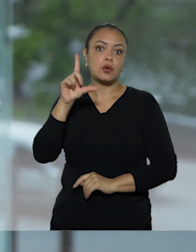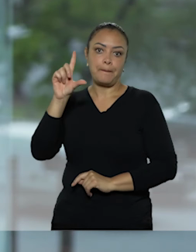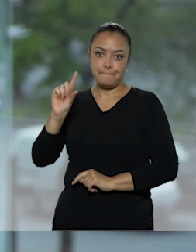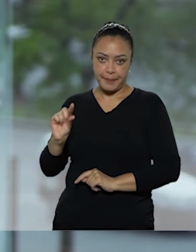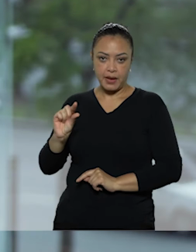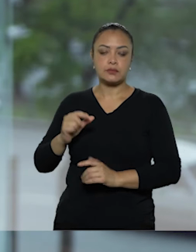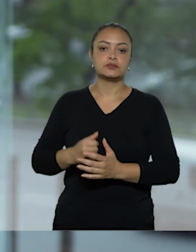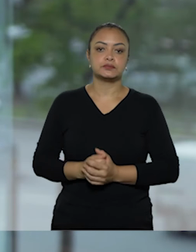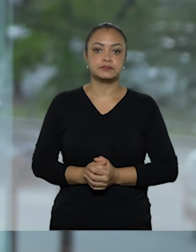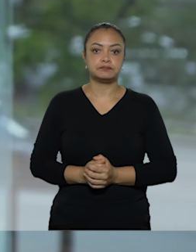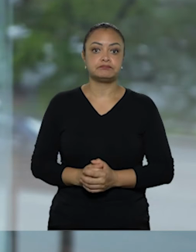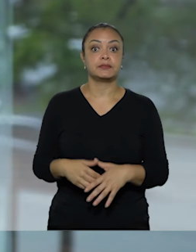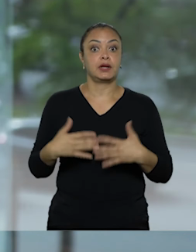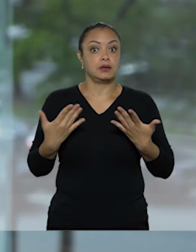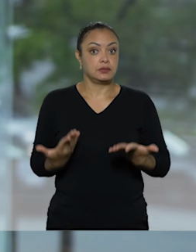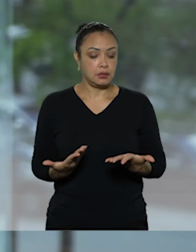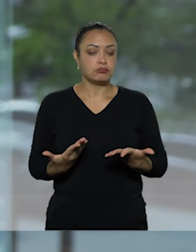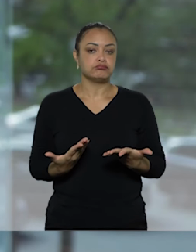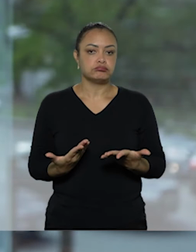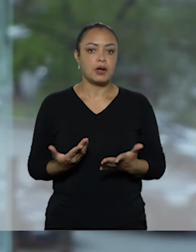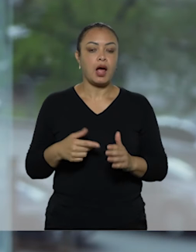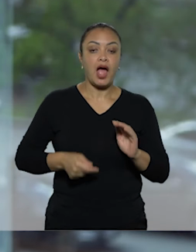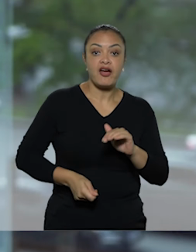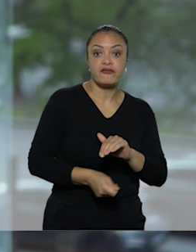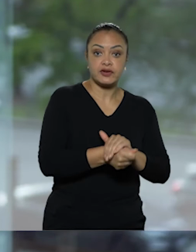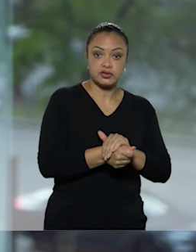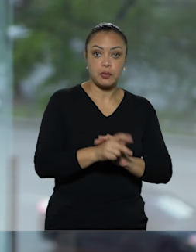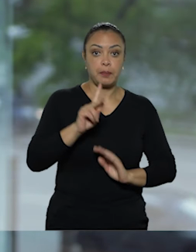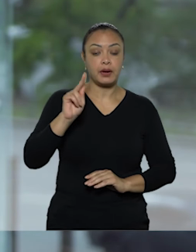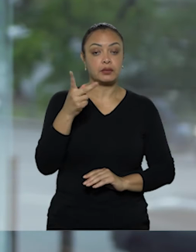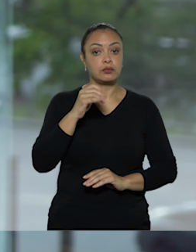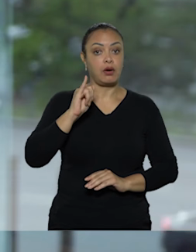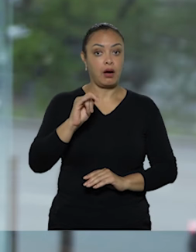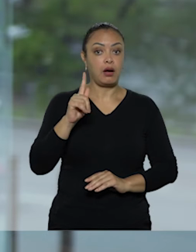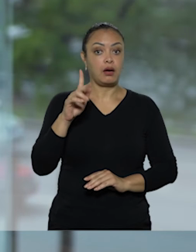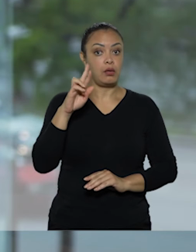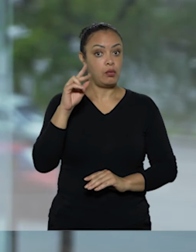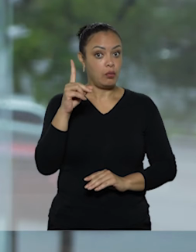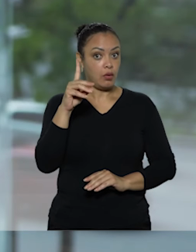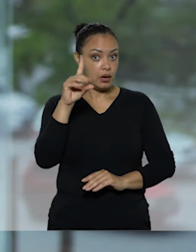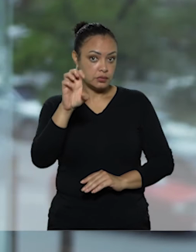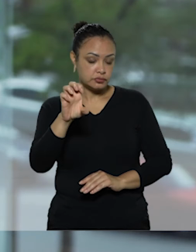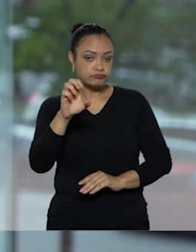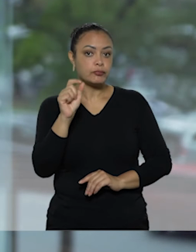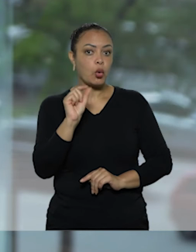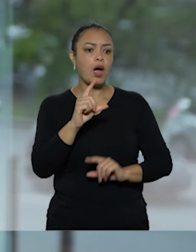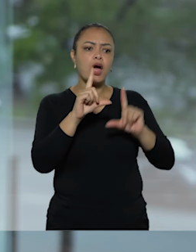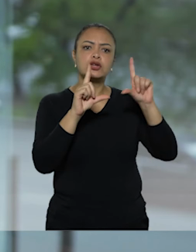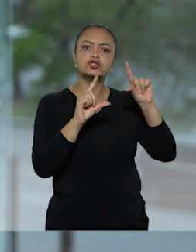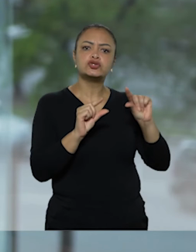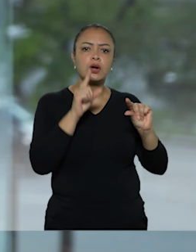crédito. Portanto, investimentos com a classificação high grade proporcionam baixo risco de inadimplência